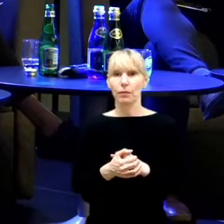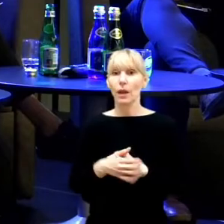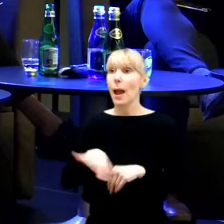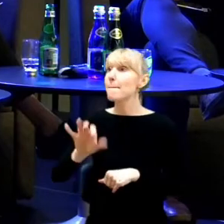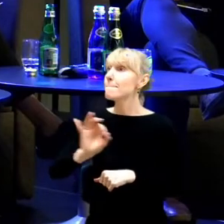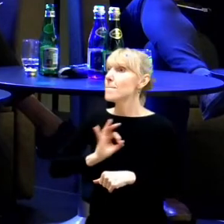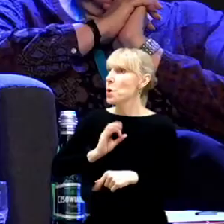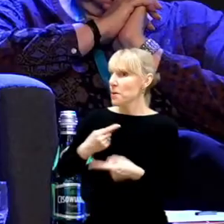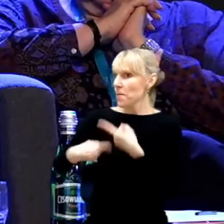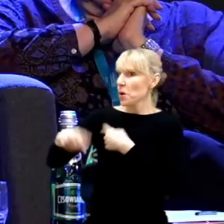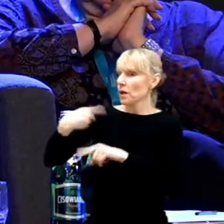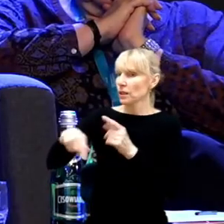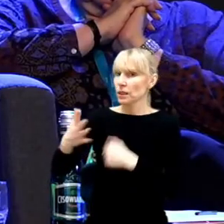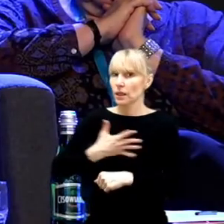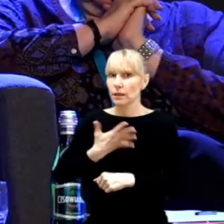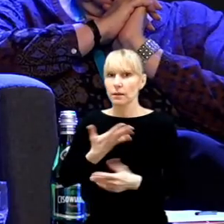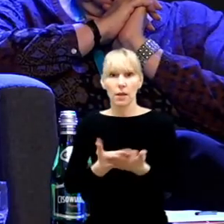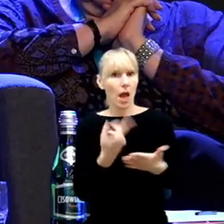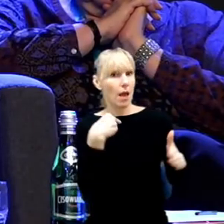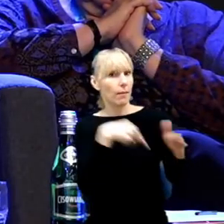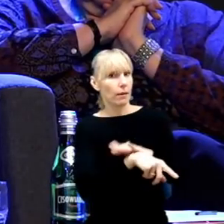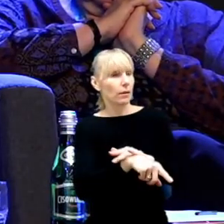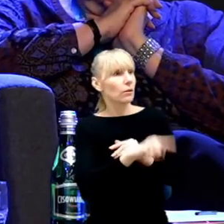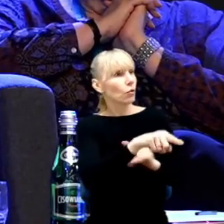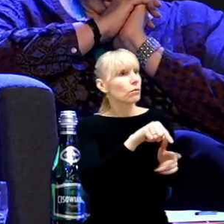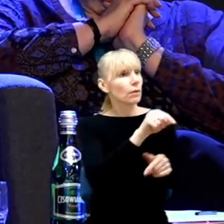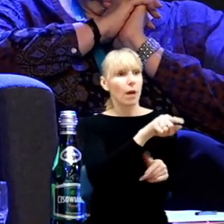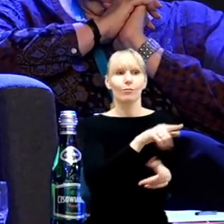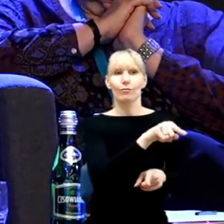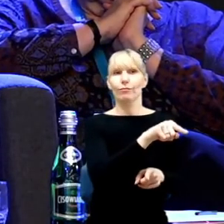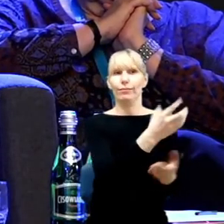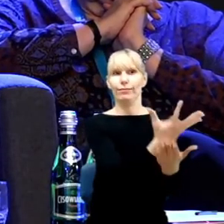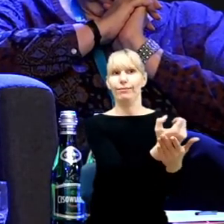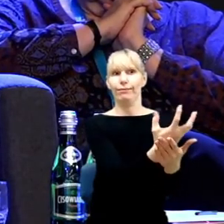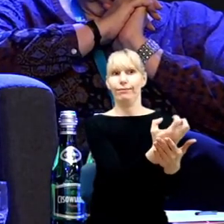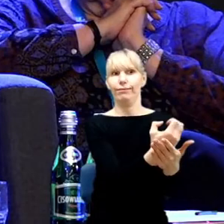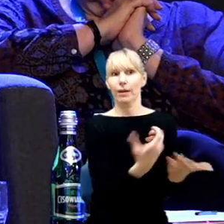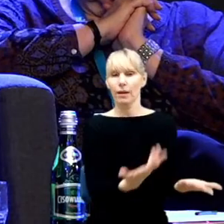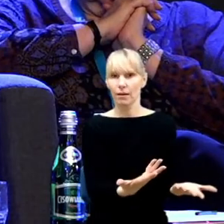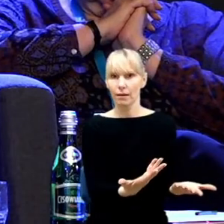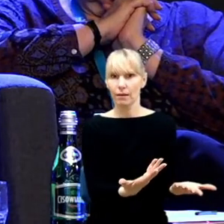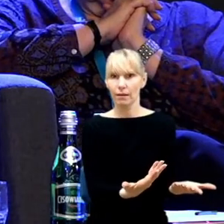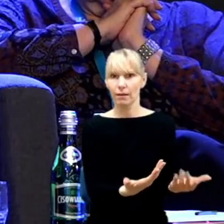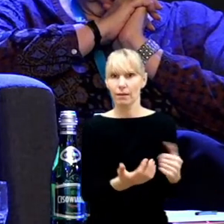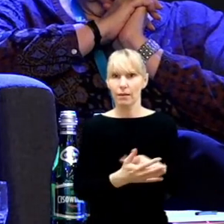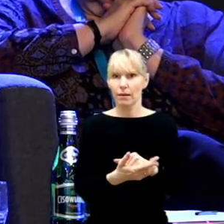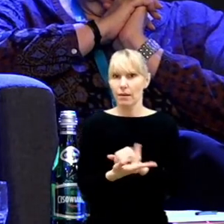Emigrujemy tam, gdzie są większe dochody. Otóż nie, taka prosta odpowiedź nie występuje.